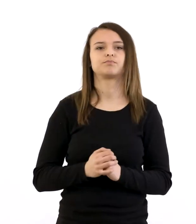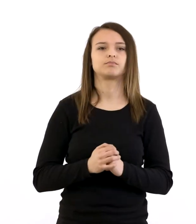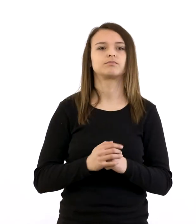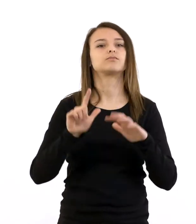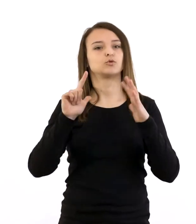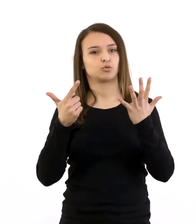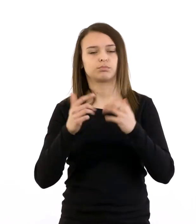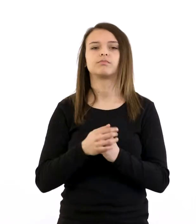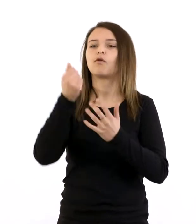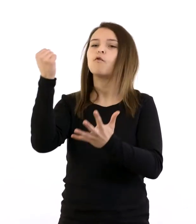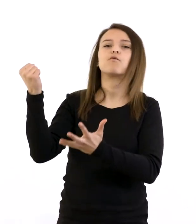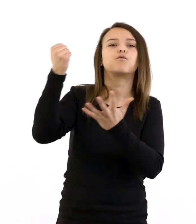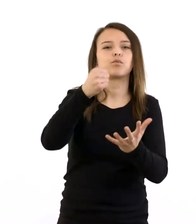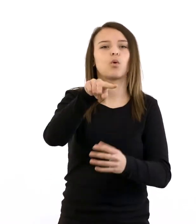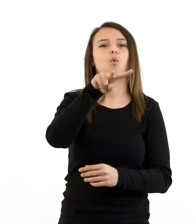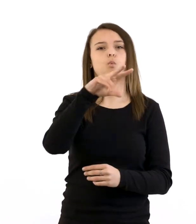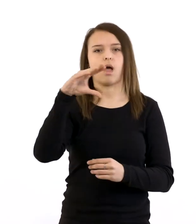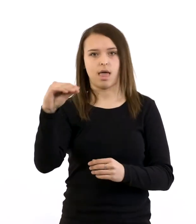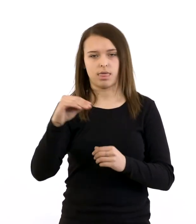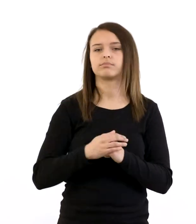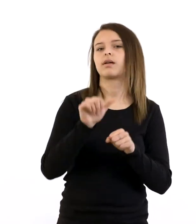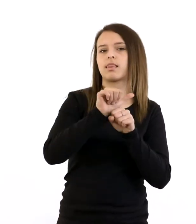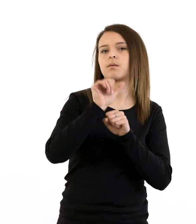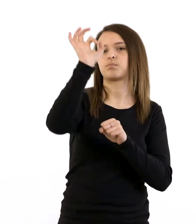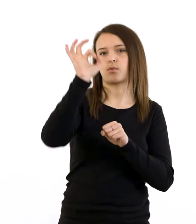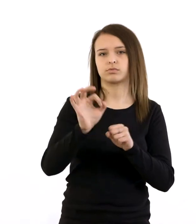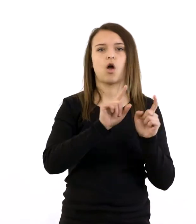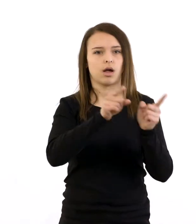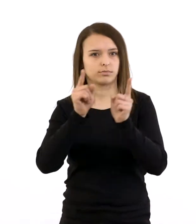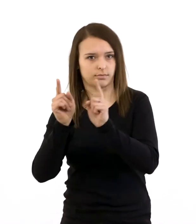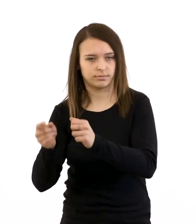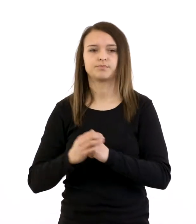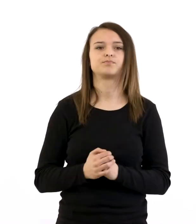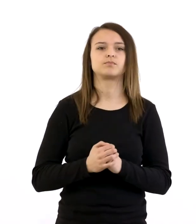fundusze Unii Europejskiej – 11 % organizacji;